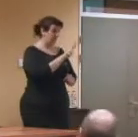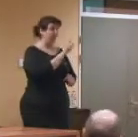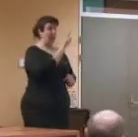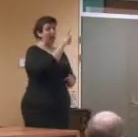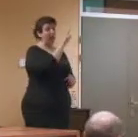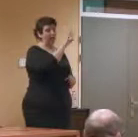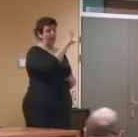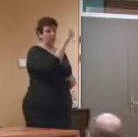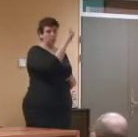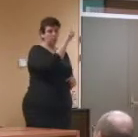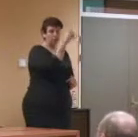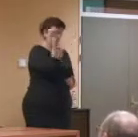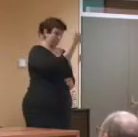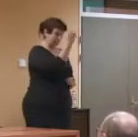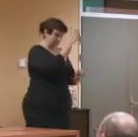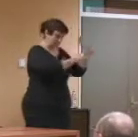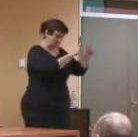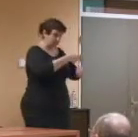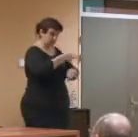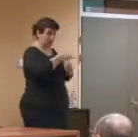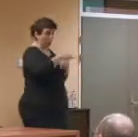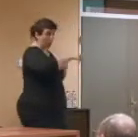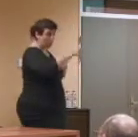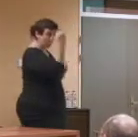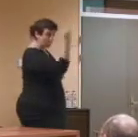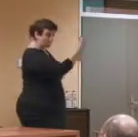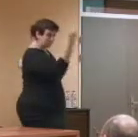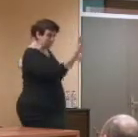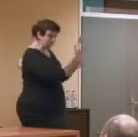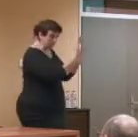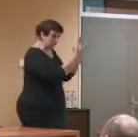muchísima gente, pero lo cogieron finalmente por el tema del